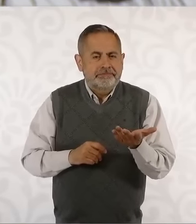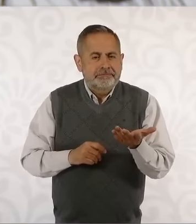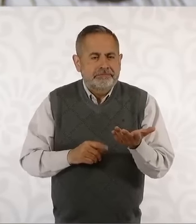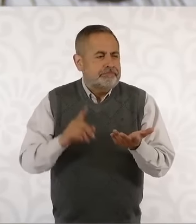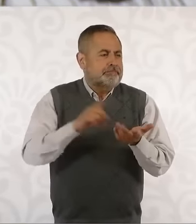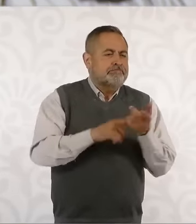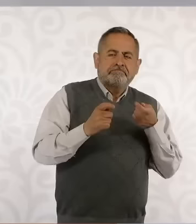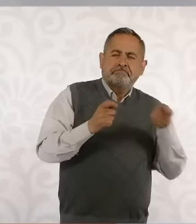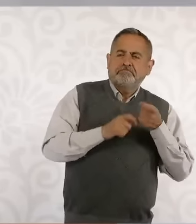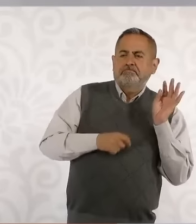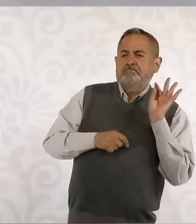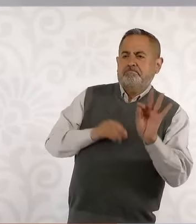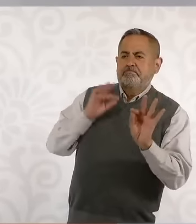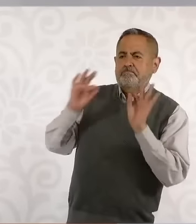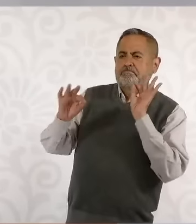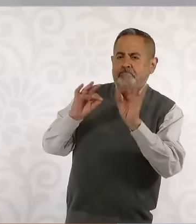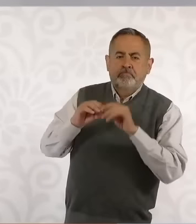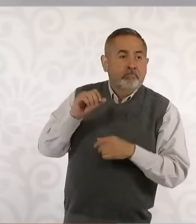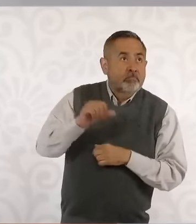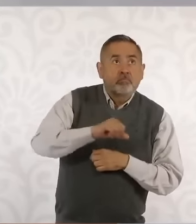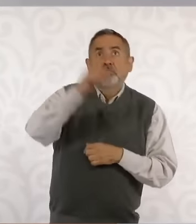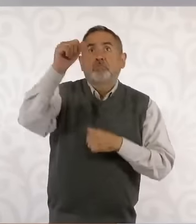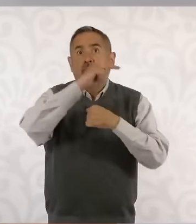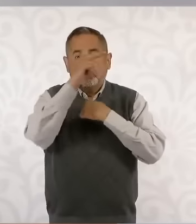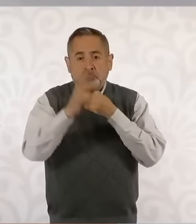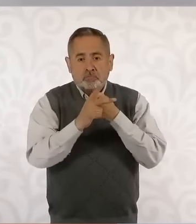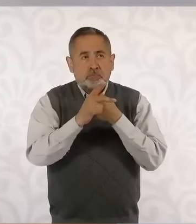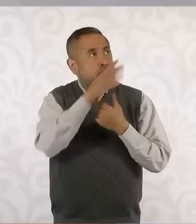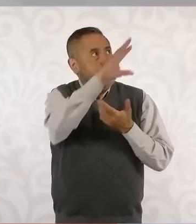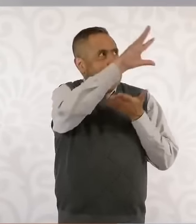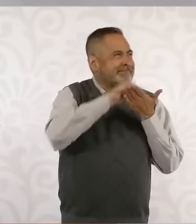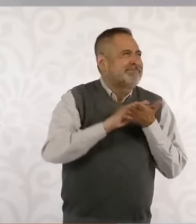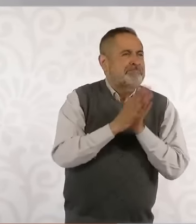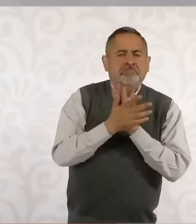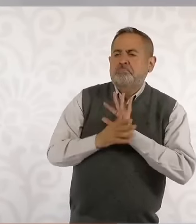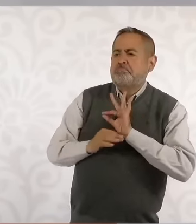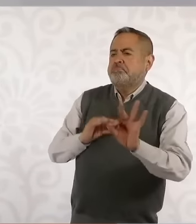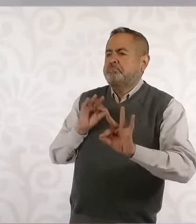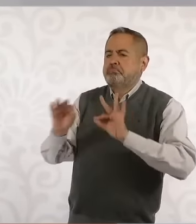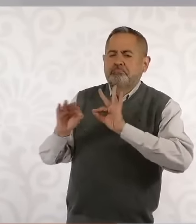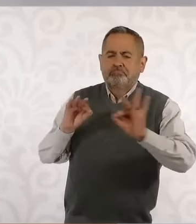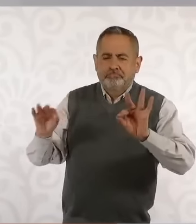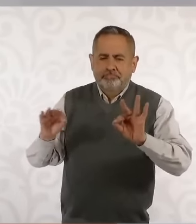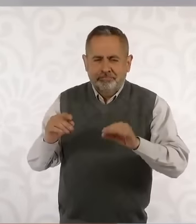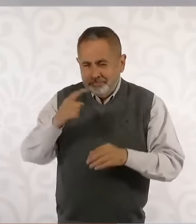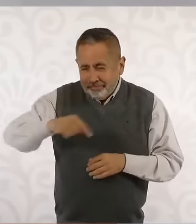eh movimiento que hubo en otro país para poder supuestamente generar un movimiento en México.